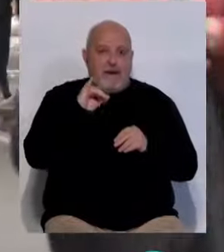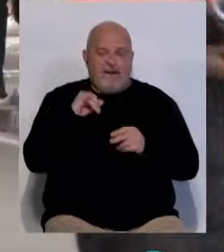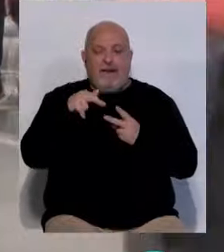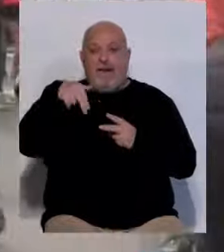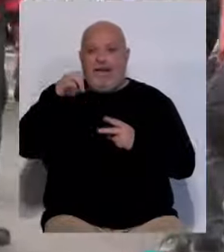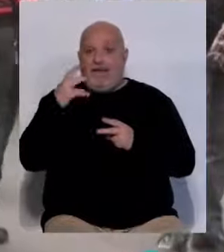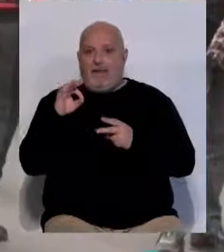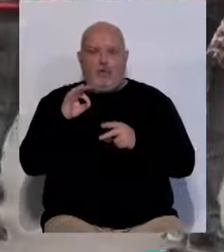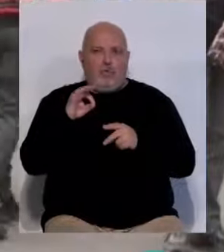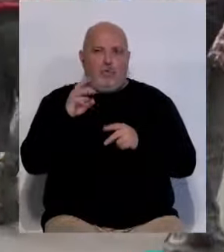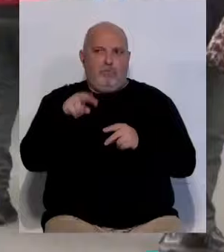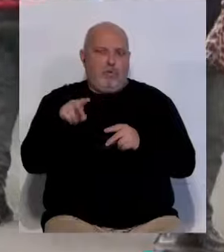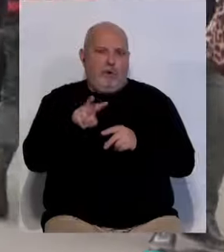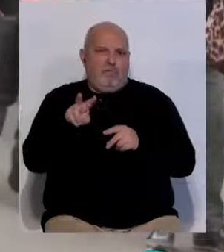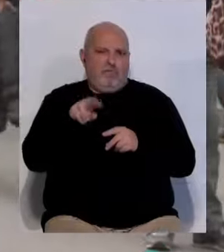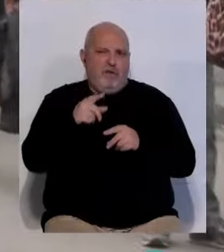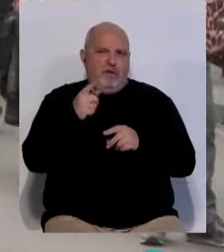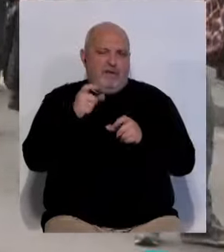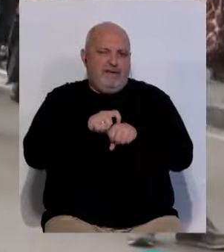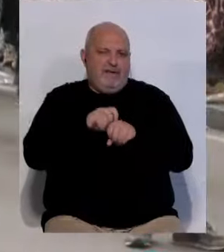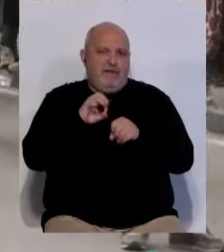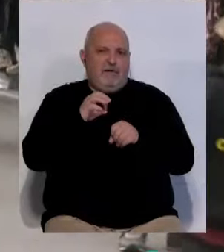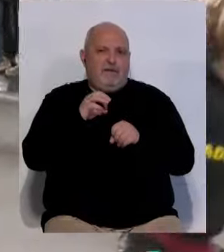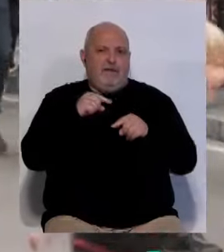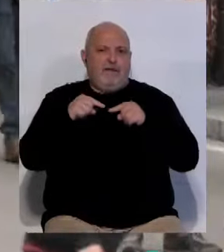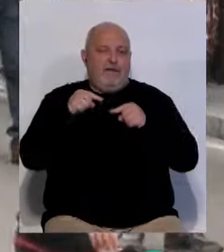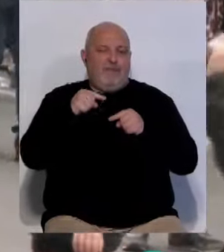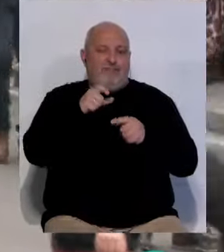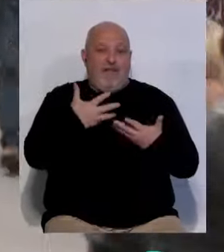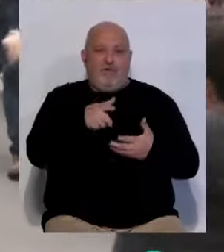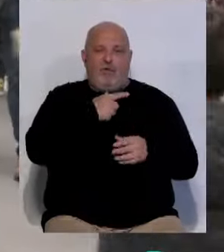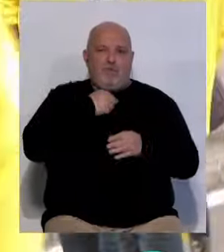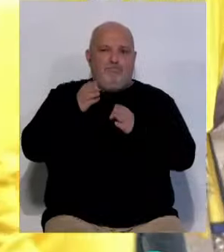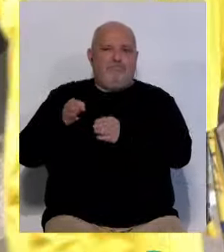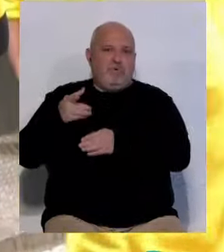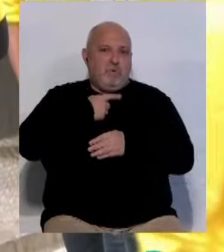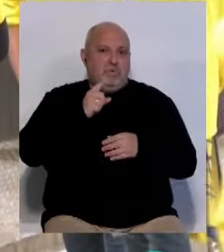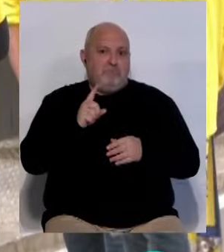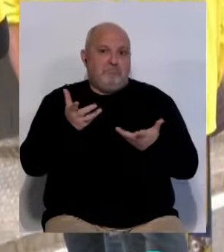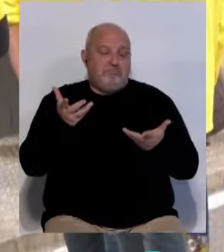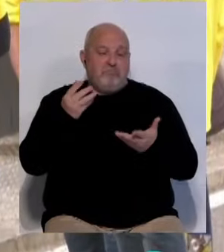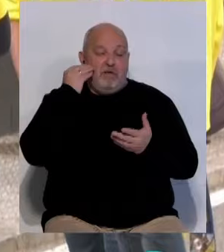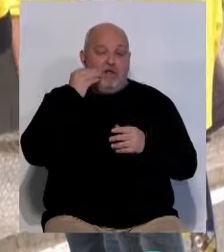jugadores de del gusto de de pelegrino y que en este caso bueno la disposición de ficha pues ha